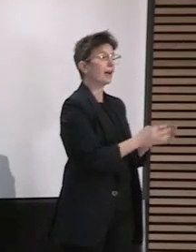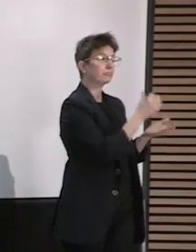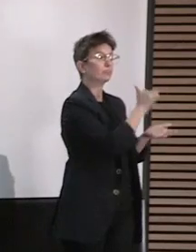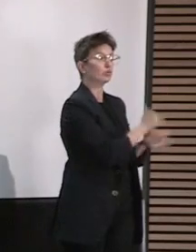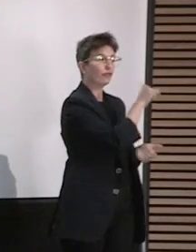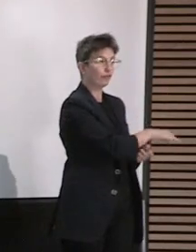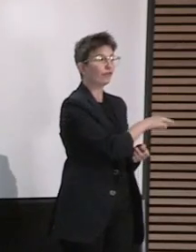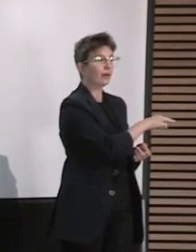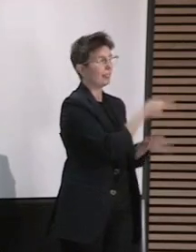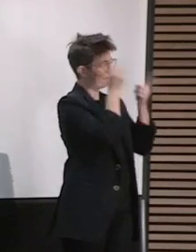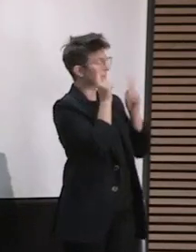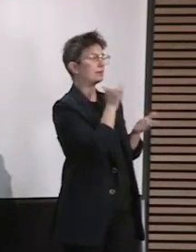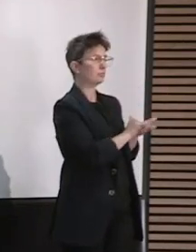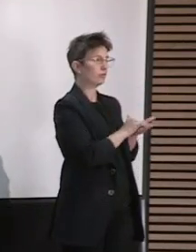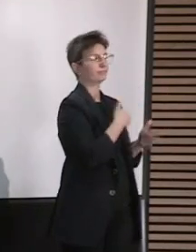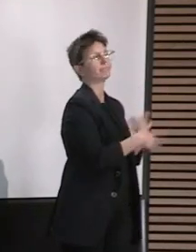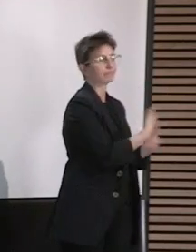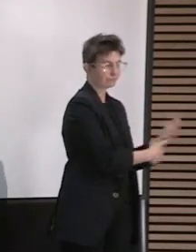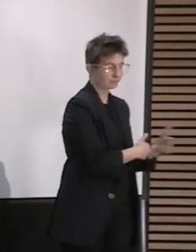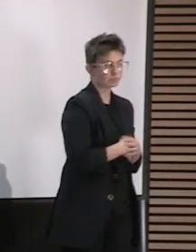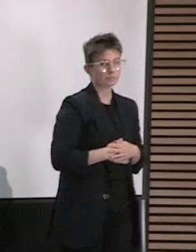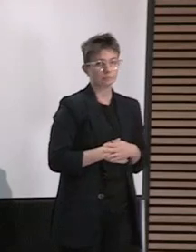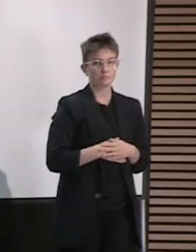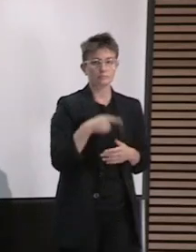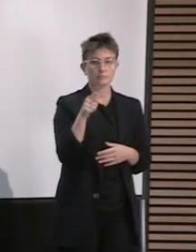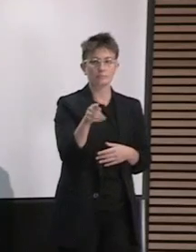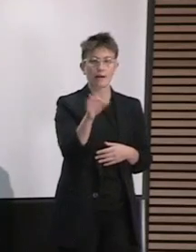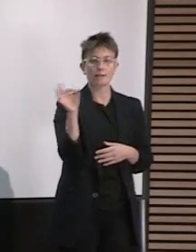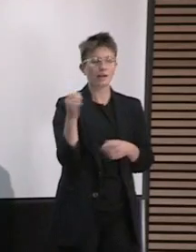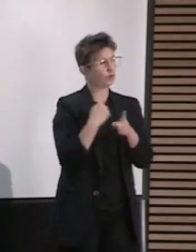mahia i a raatau hei kaupapa